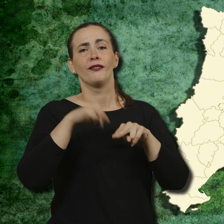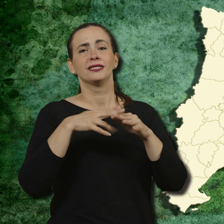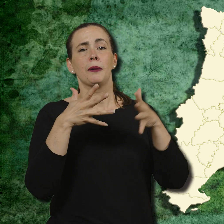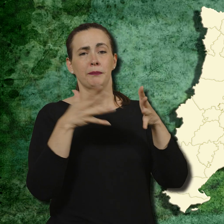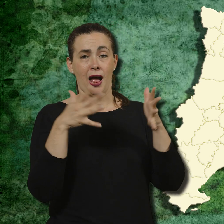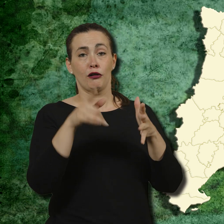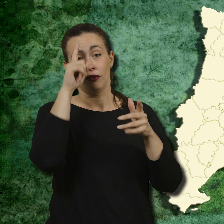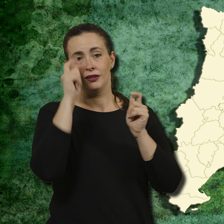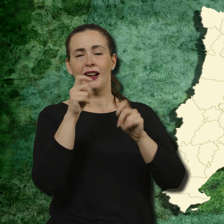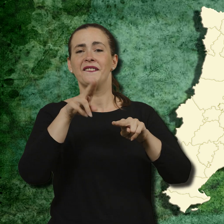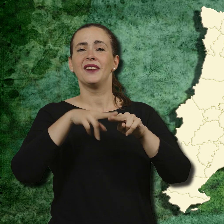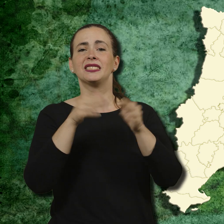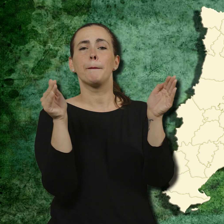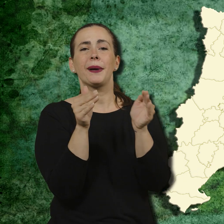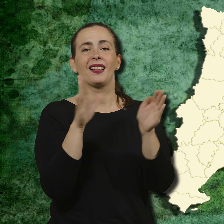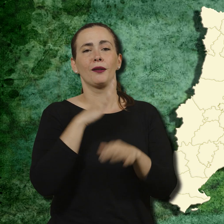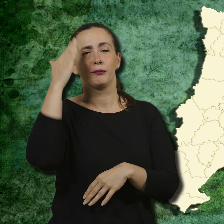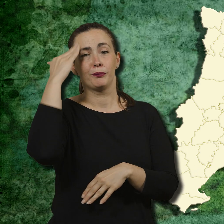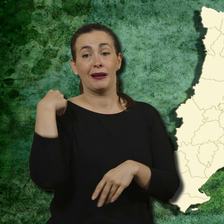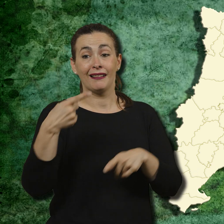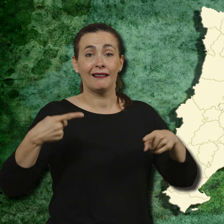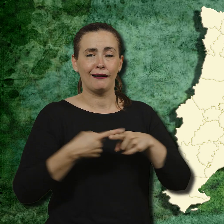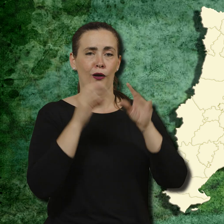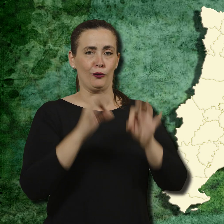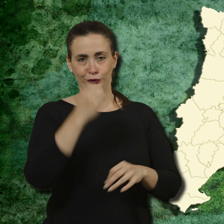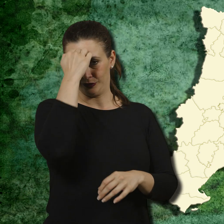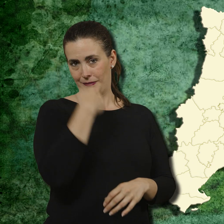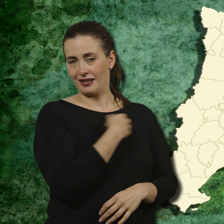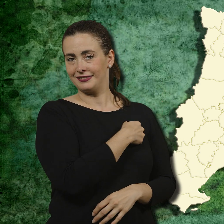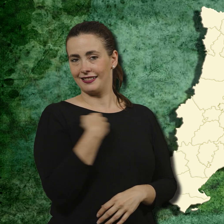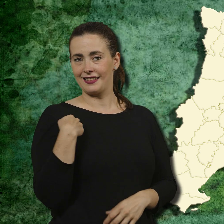La Festa Petita del poble coincideix amb Setmana Santa.